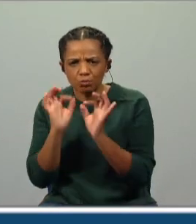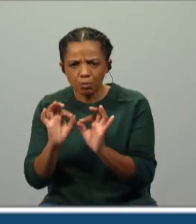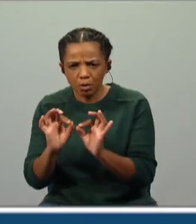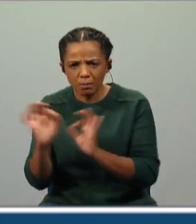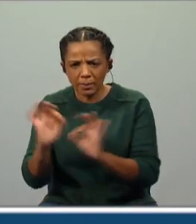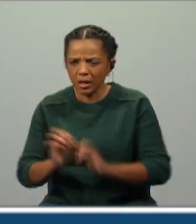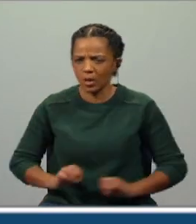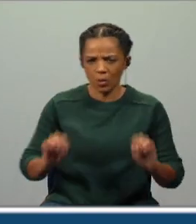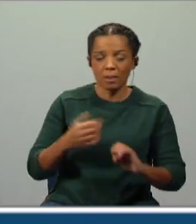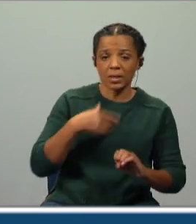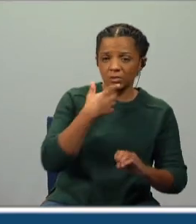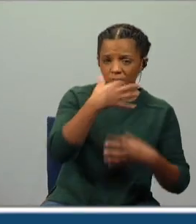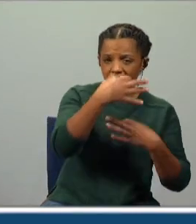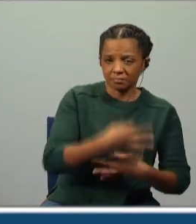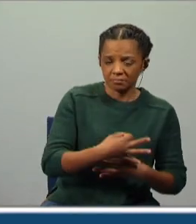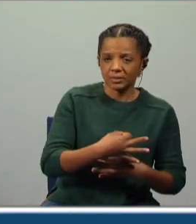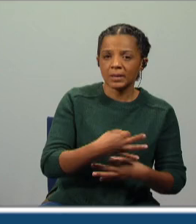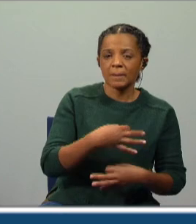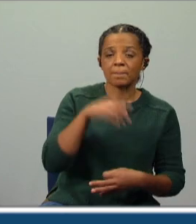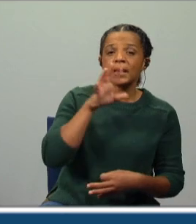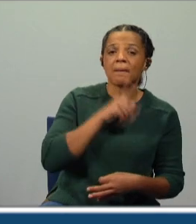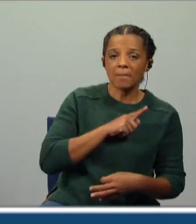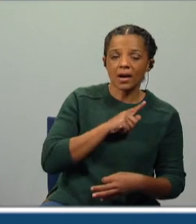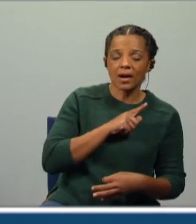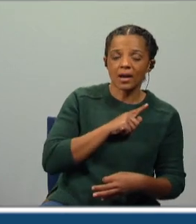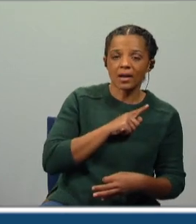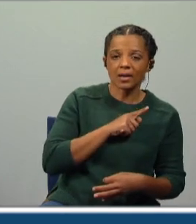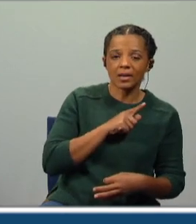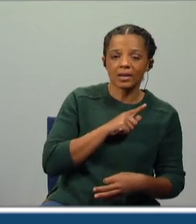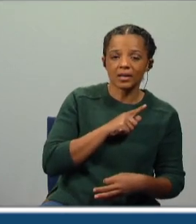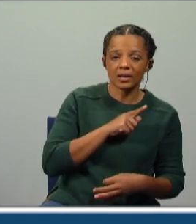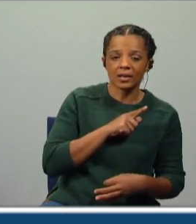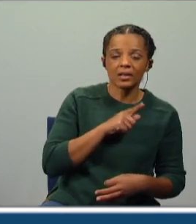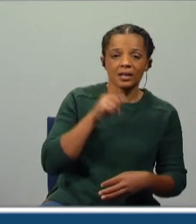Mas eu tenho a certeza de que a mãe natal e os doentes lhe dão uma ajuda.